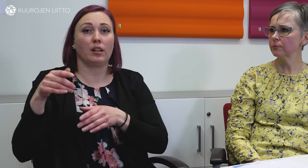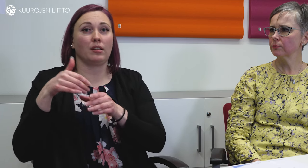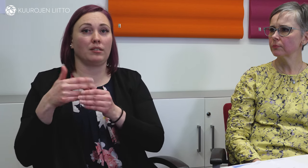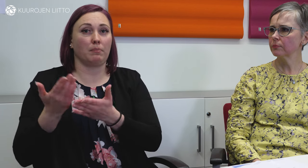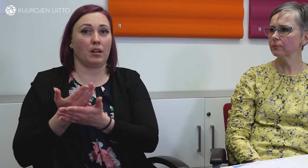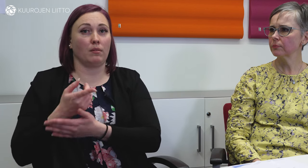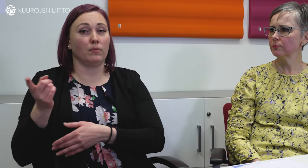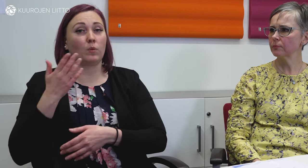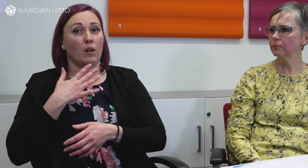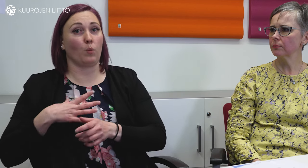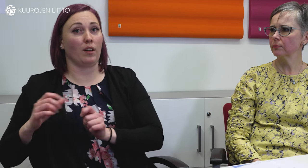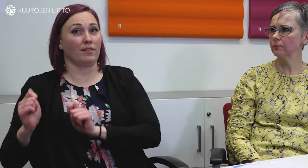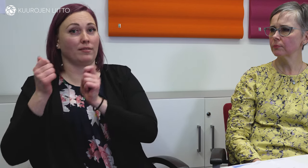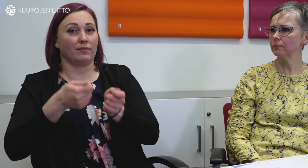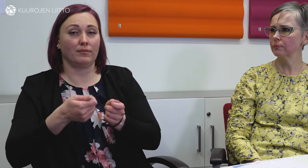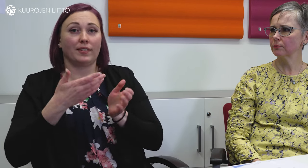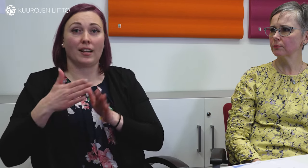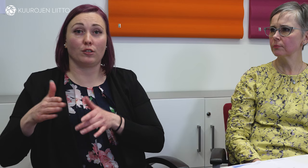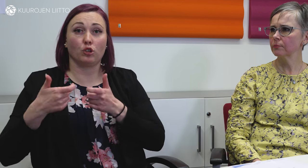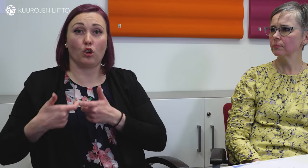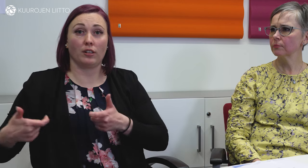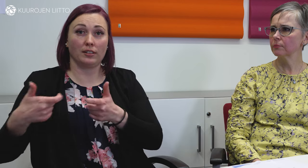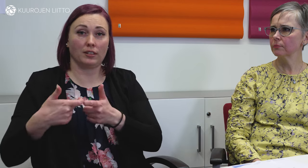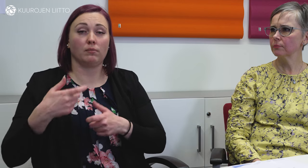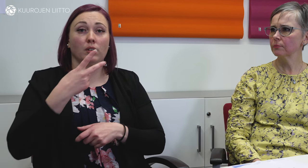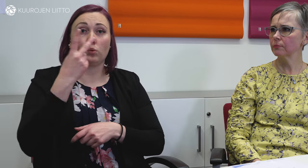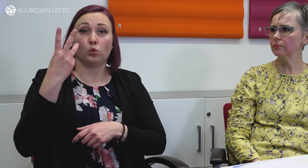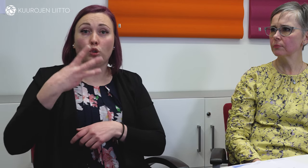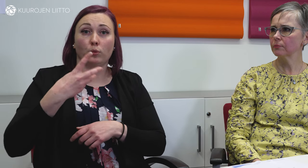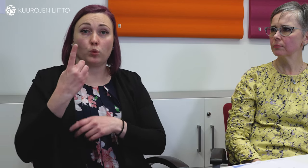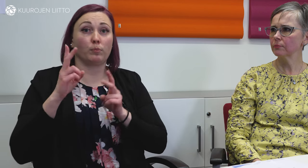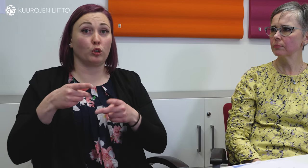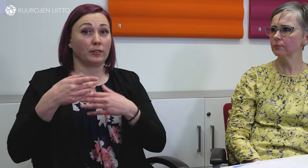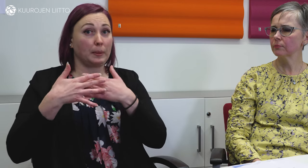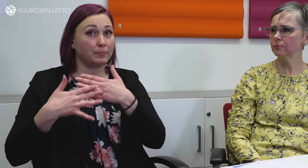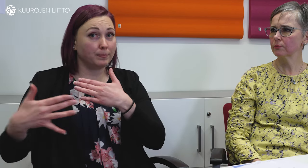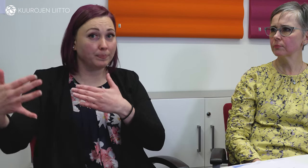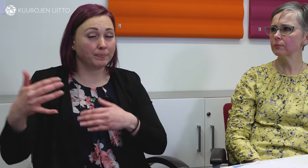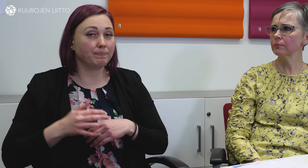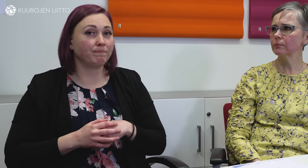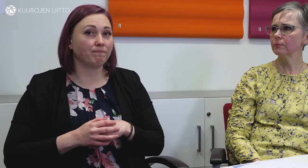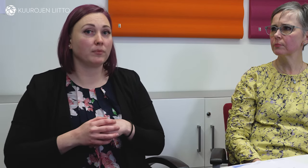kaikille niille jäsenmaille, jotka ovat halukkaita järjestämään - vuoden 2031 maailman- kongressin sekä siitä eteenpäin.